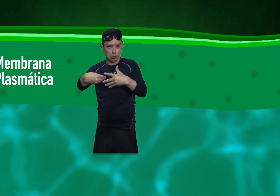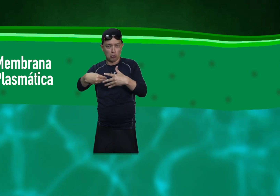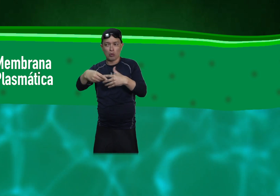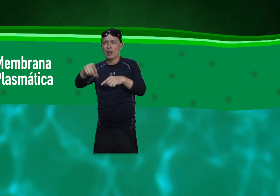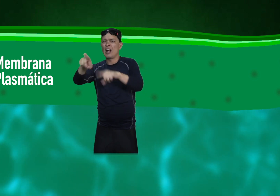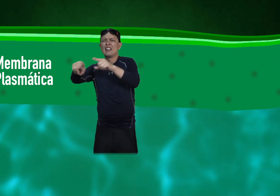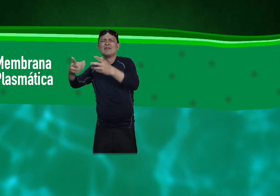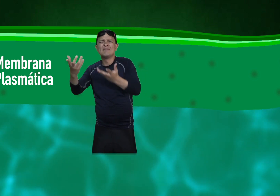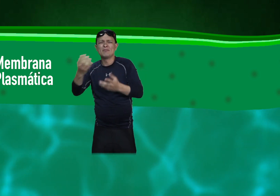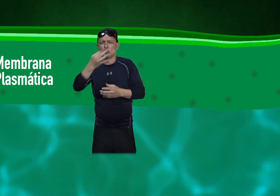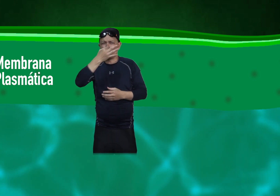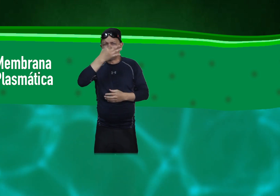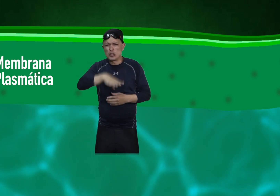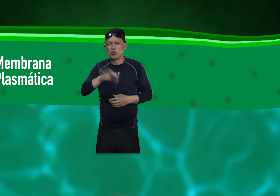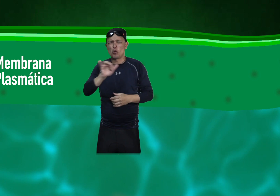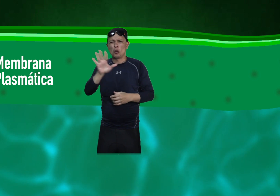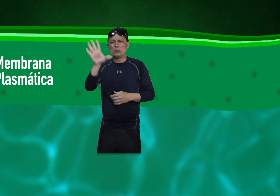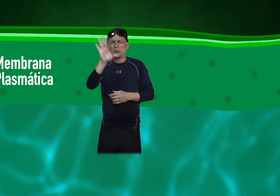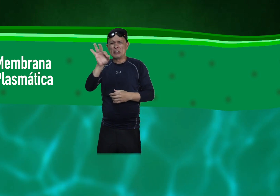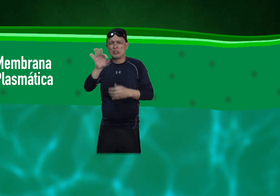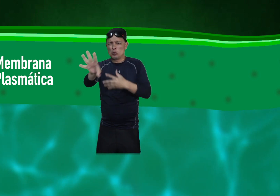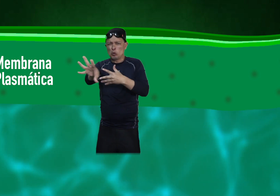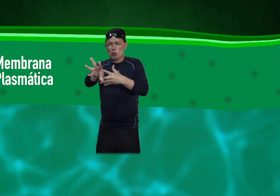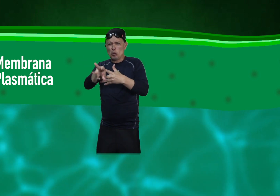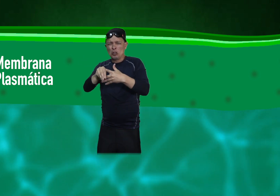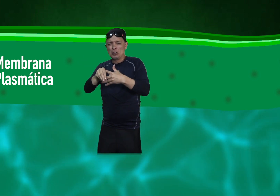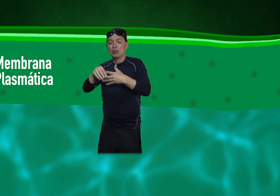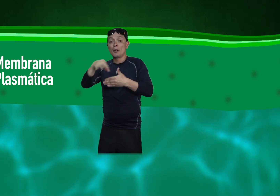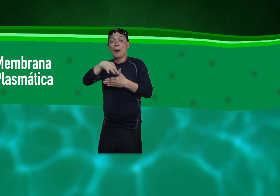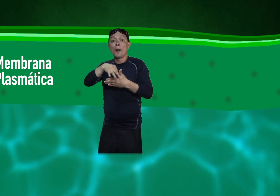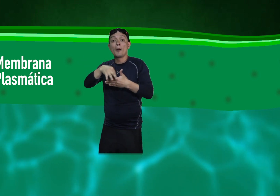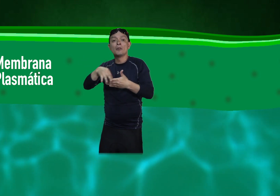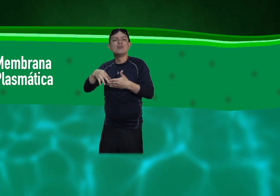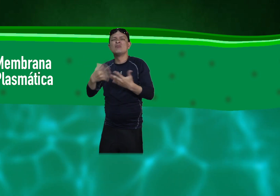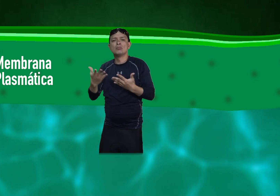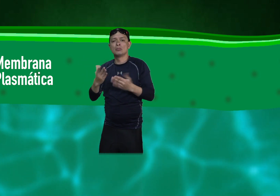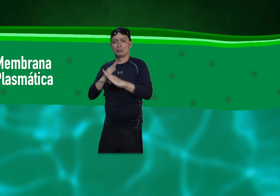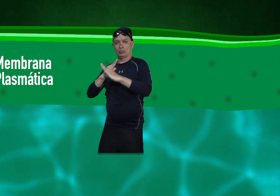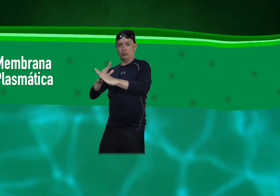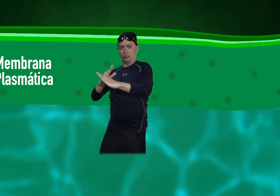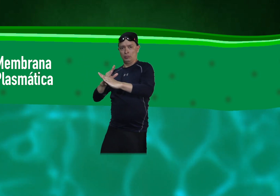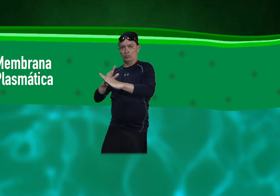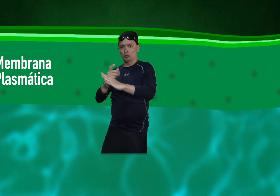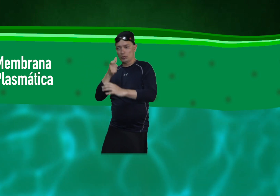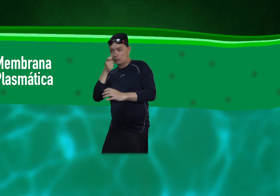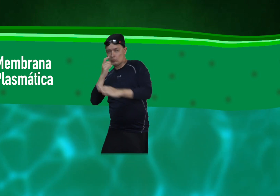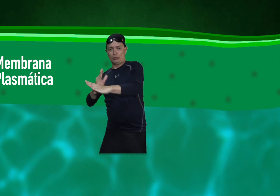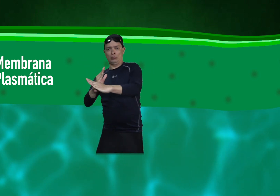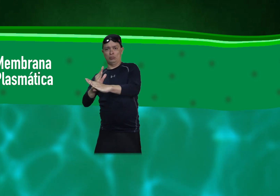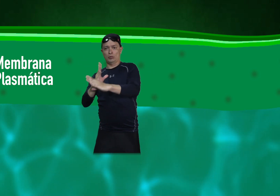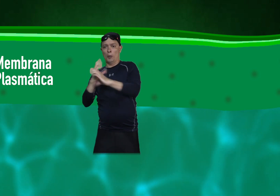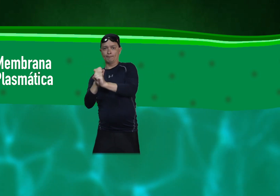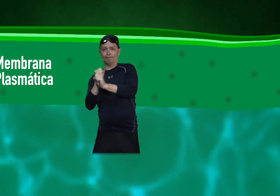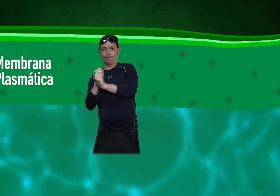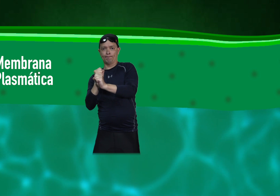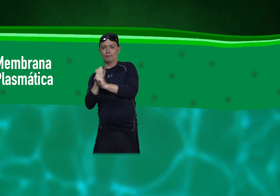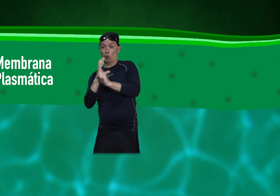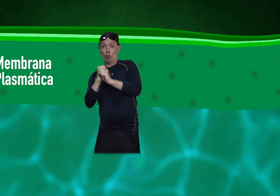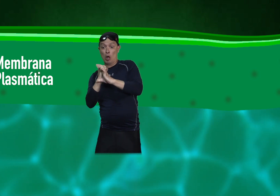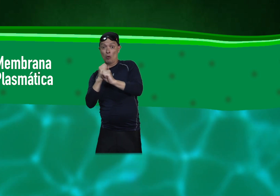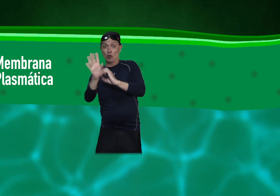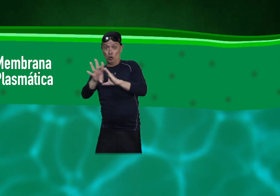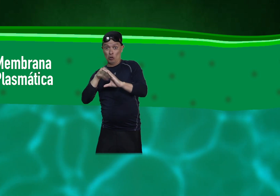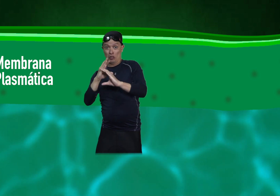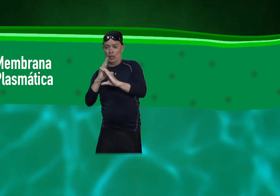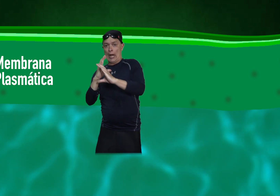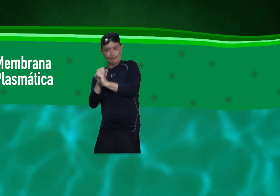y proteger a las partes internas de la célula de cualquier virus o partícula contaminada que quiera entrar a la célula.